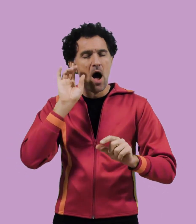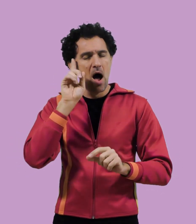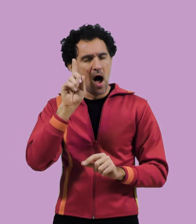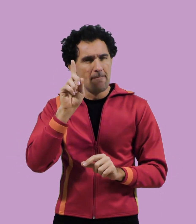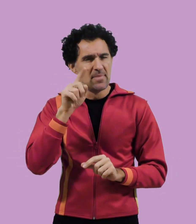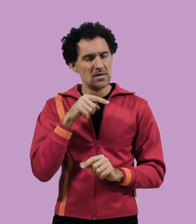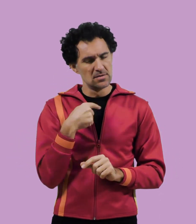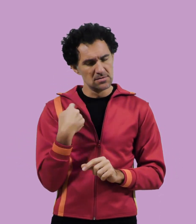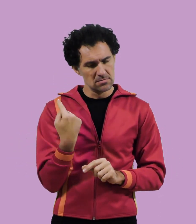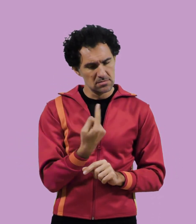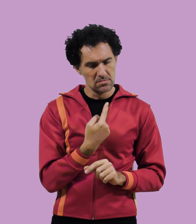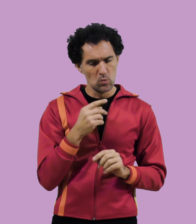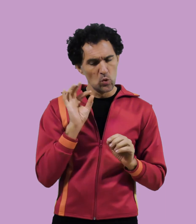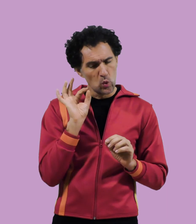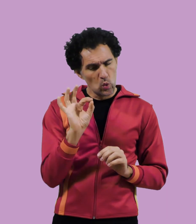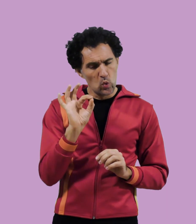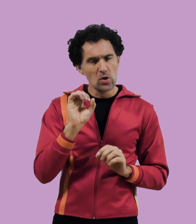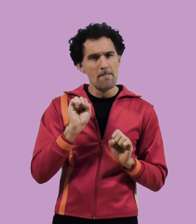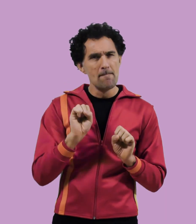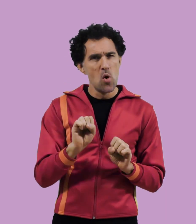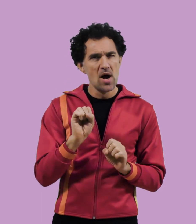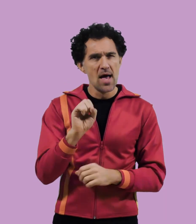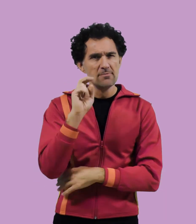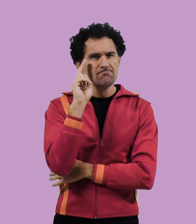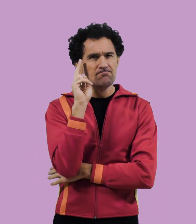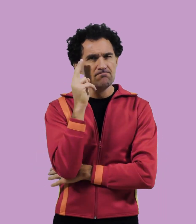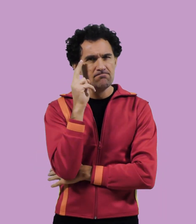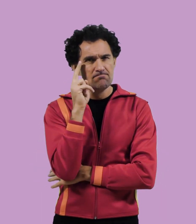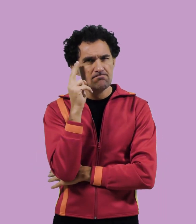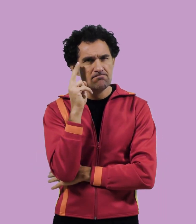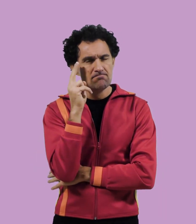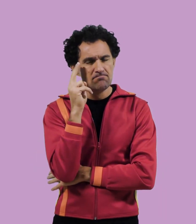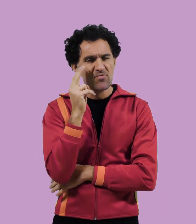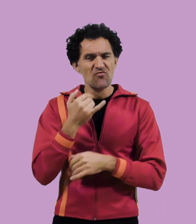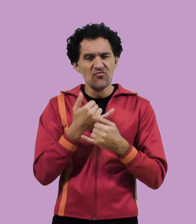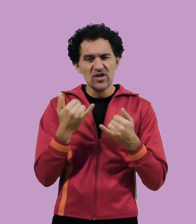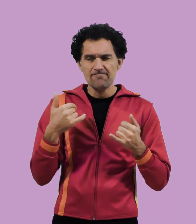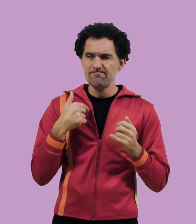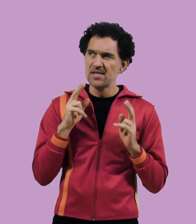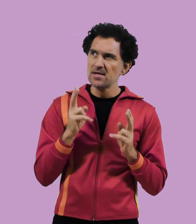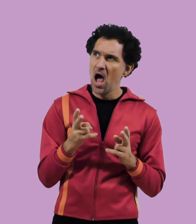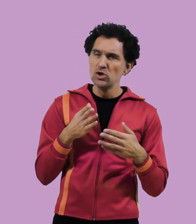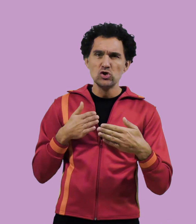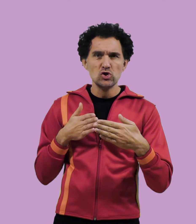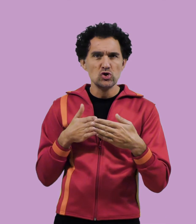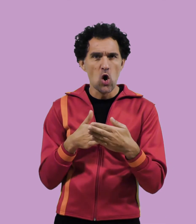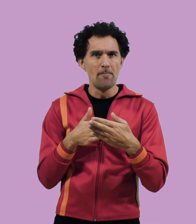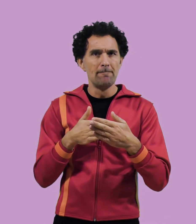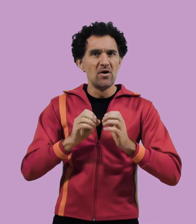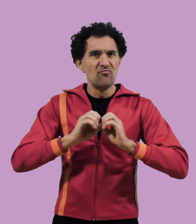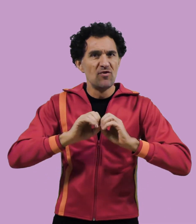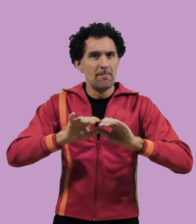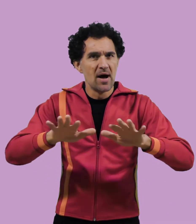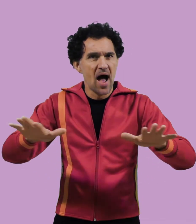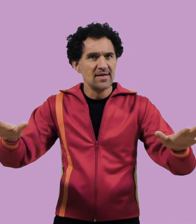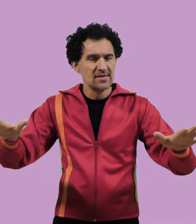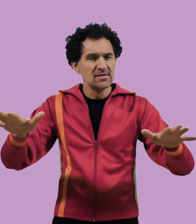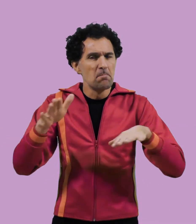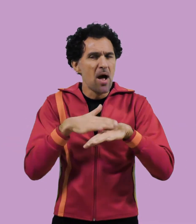ist es sehr schwer, die weitere Verbreitung zu stoppen.